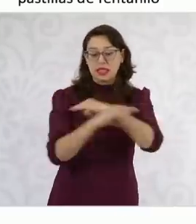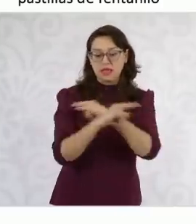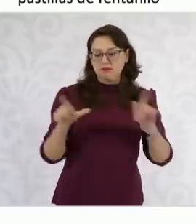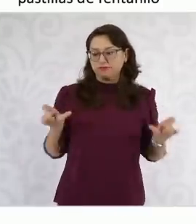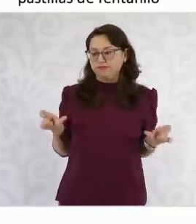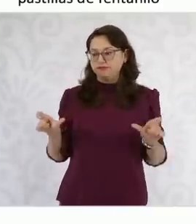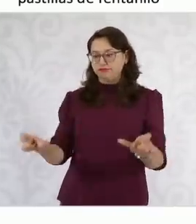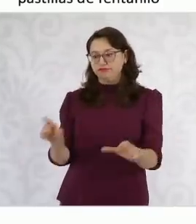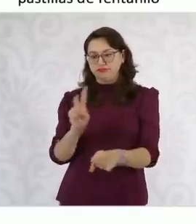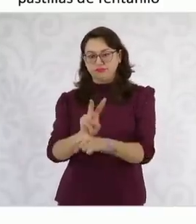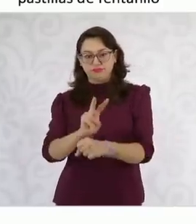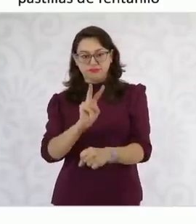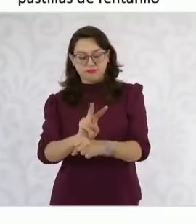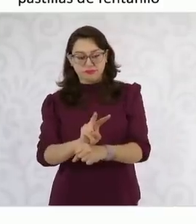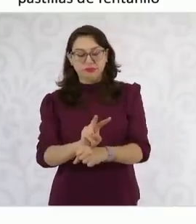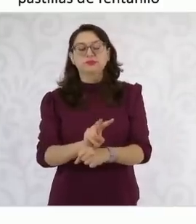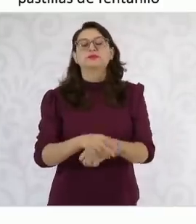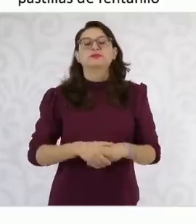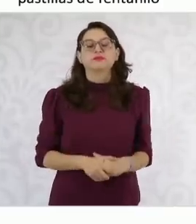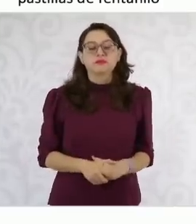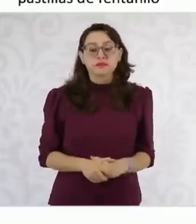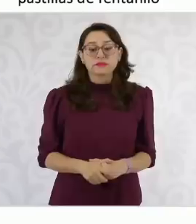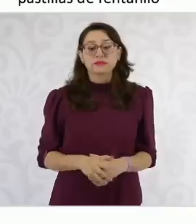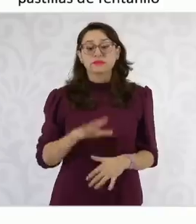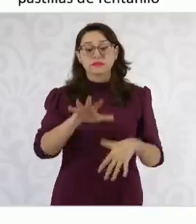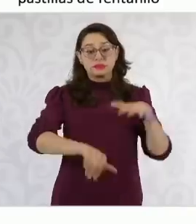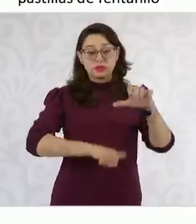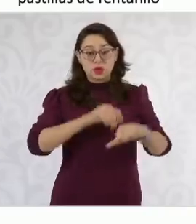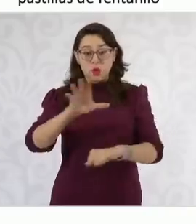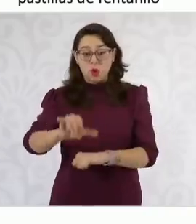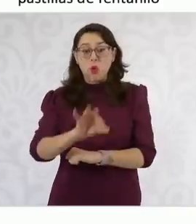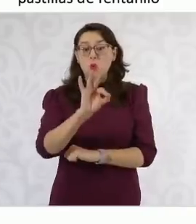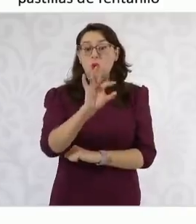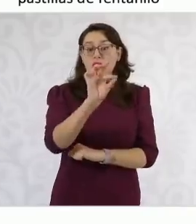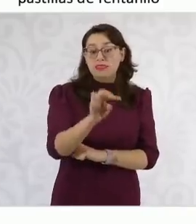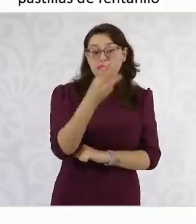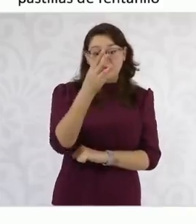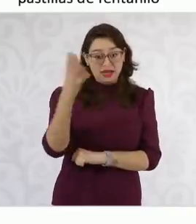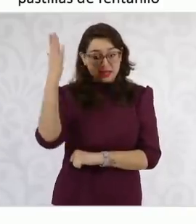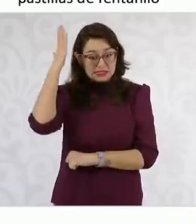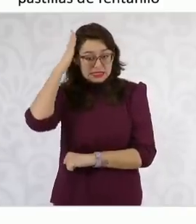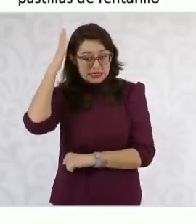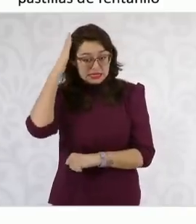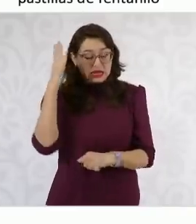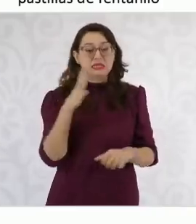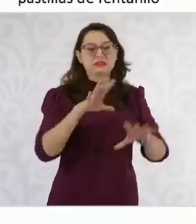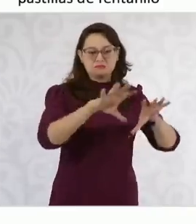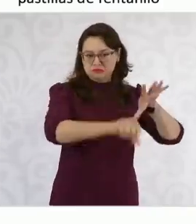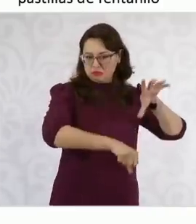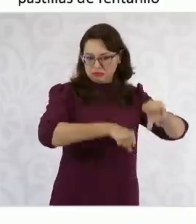de fuerza en dicha carretera han sido detenidos 43 objetivos prioritarios En este estado y 558